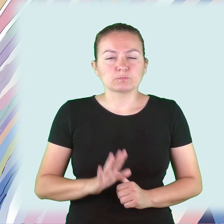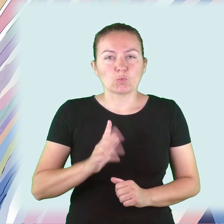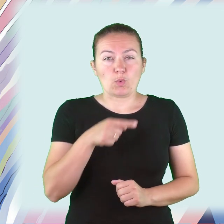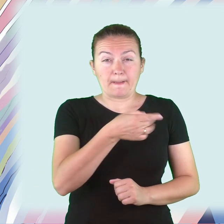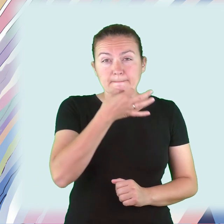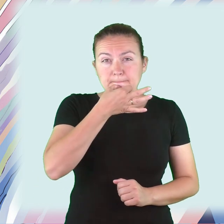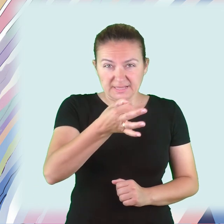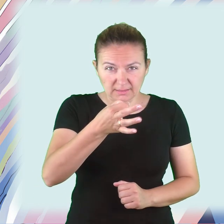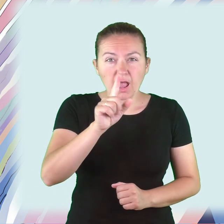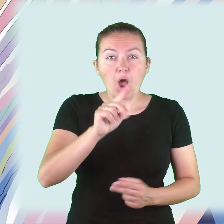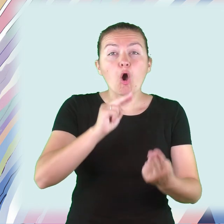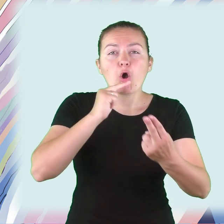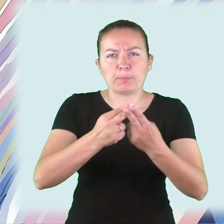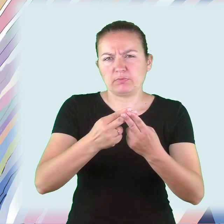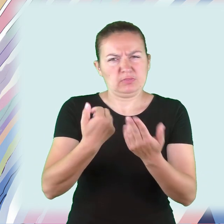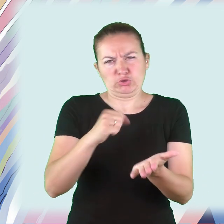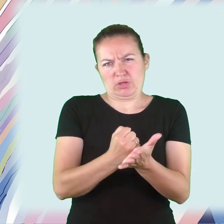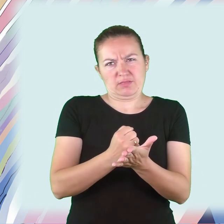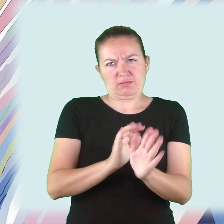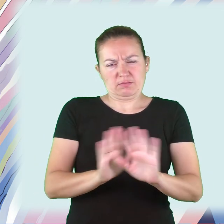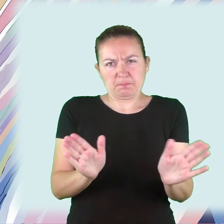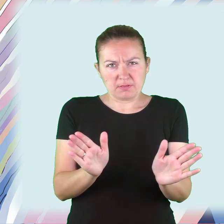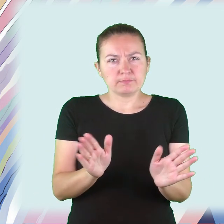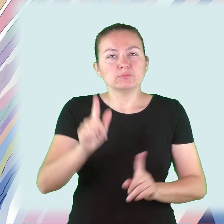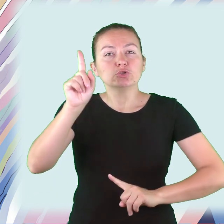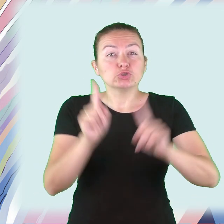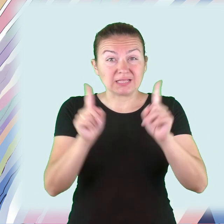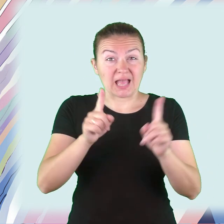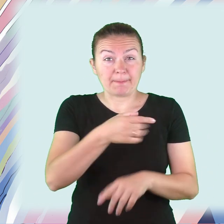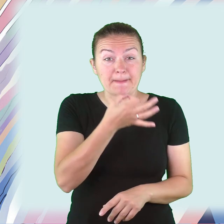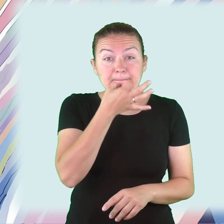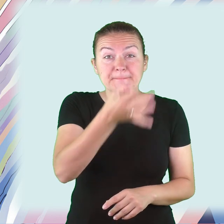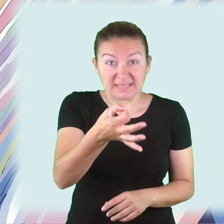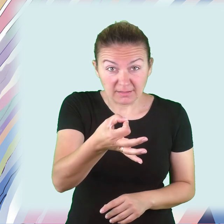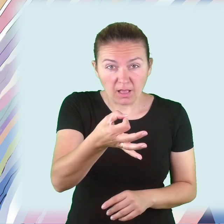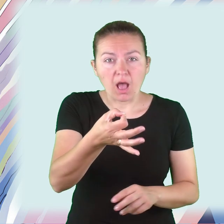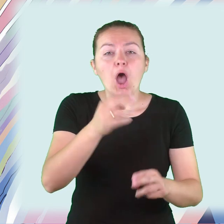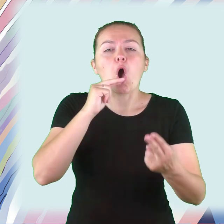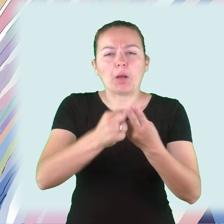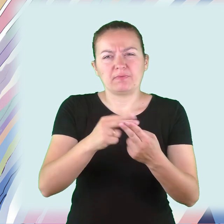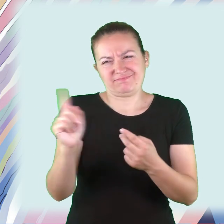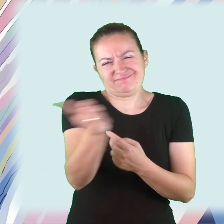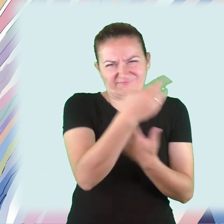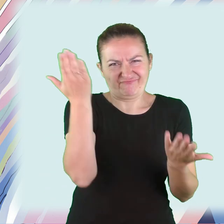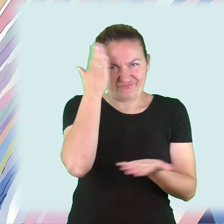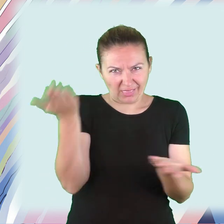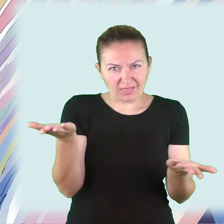Pytanie retoryczne to pytanie, na które nie trzeba odpowiadać. Czasami odpowiedź na pytanie retoryczne jest wszystkim znana.